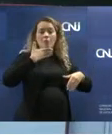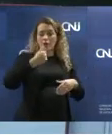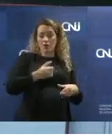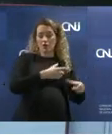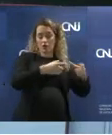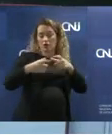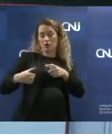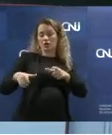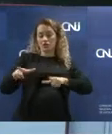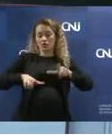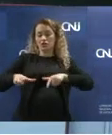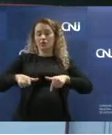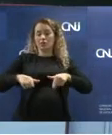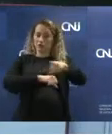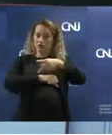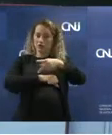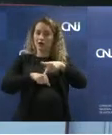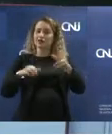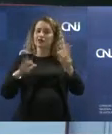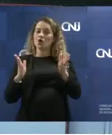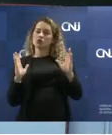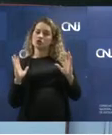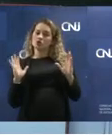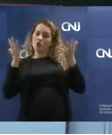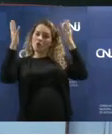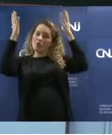Hoje comemoramos mais um passo nessa importante trajetória,